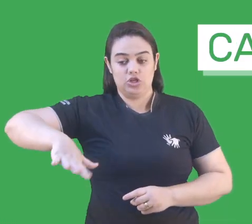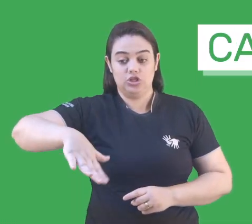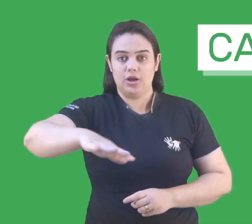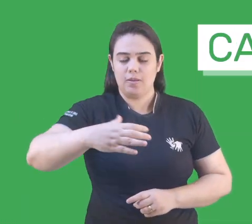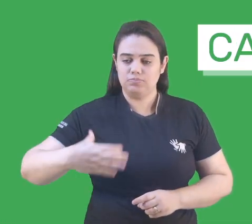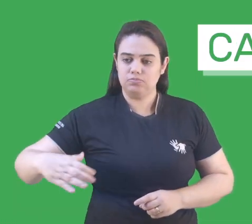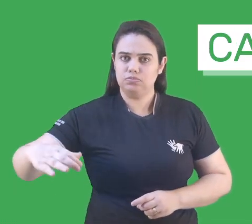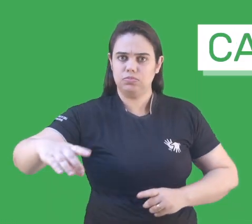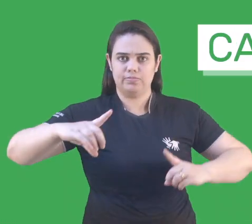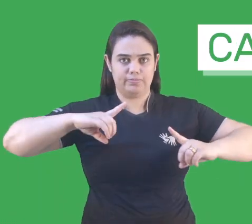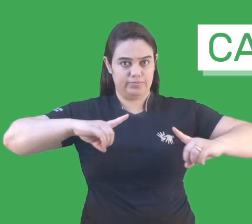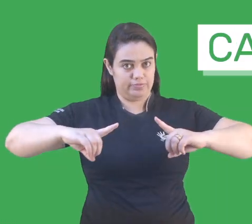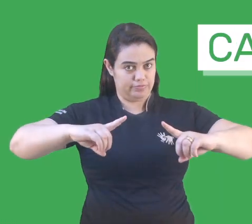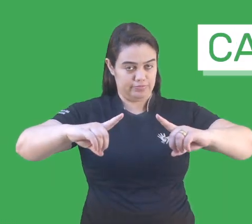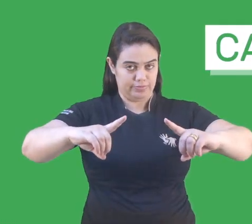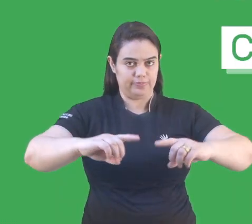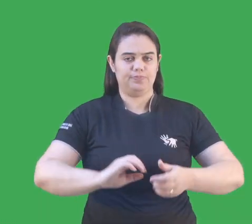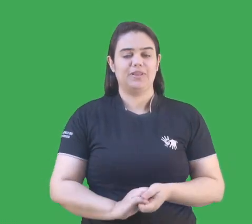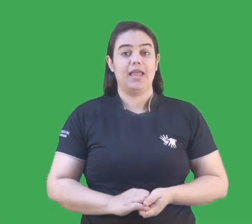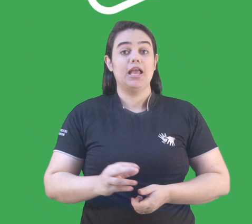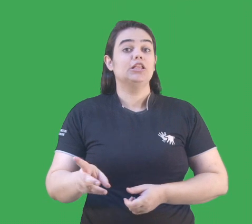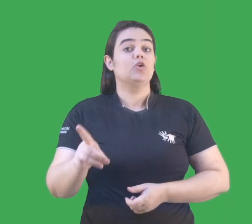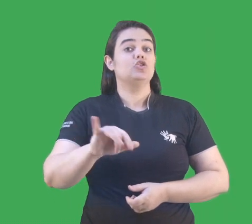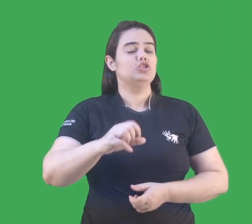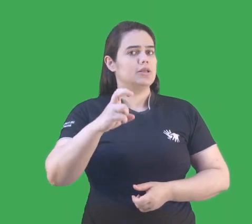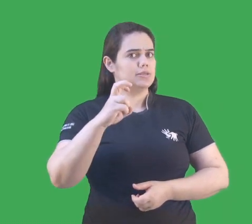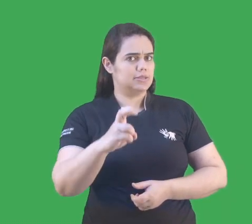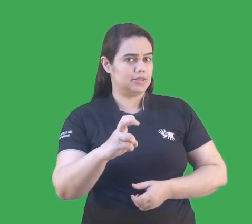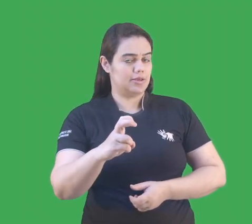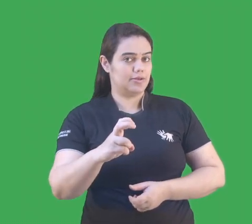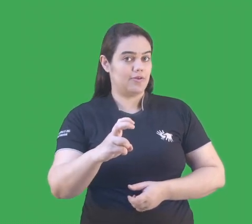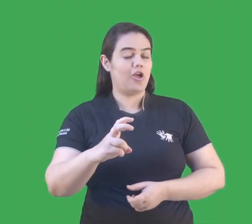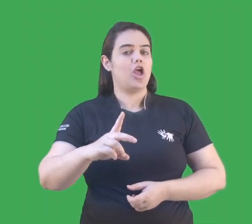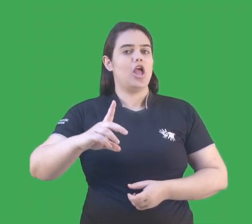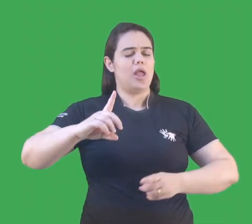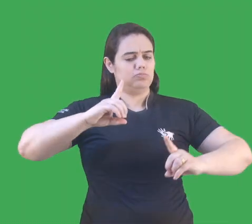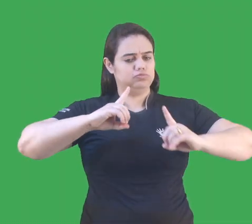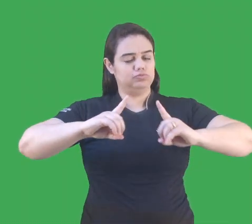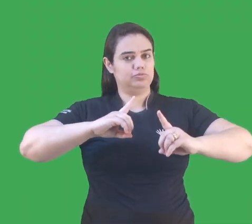em cada campus do instituto, e no dia 5 será a vez dos candidatos